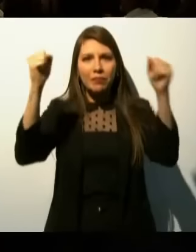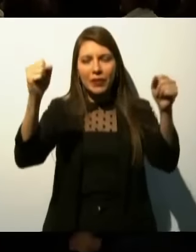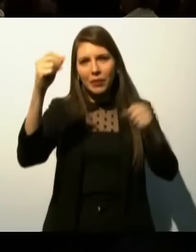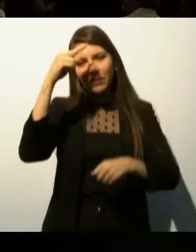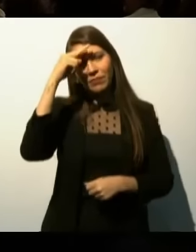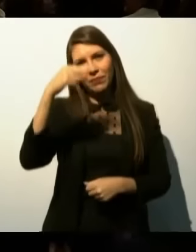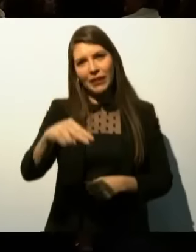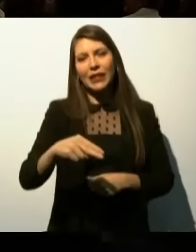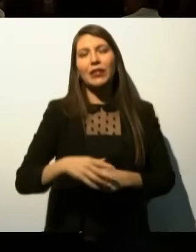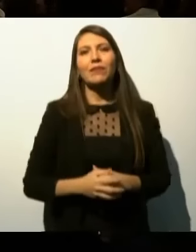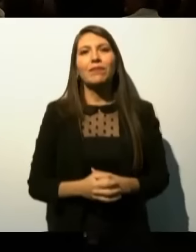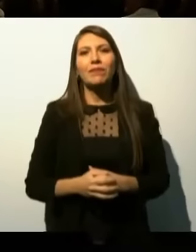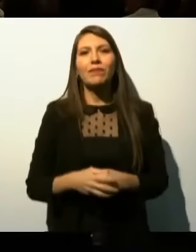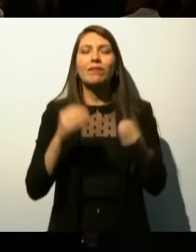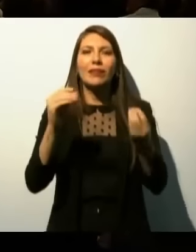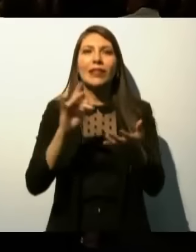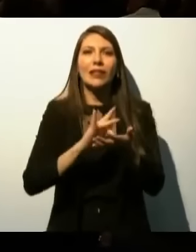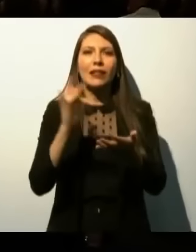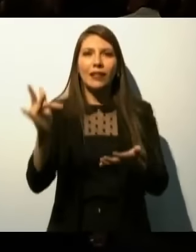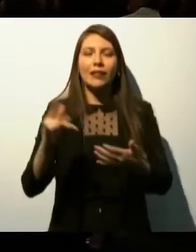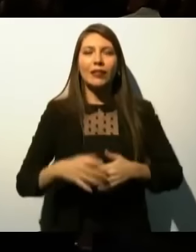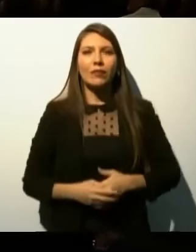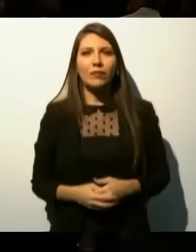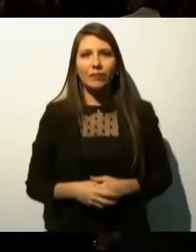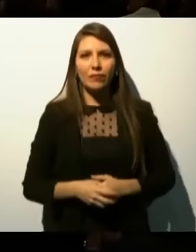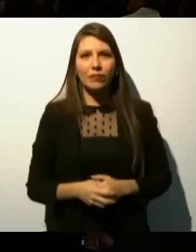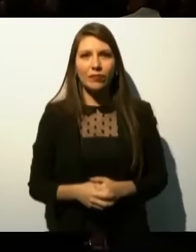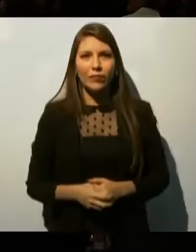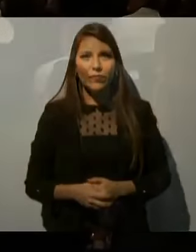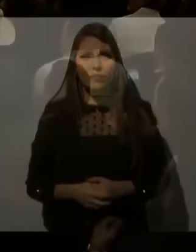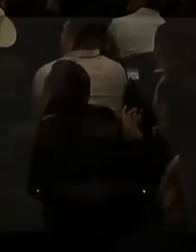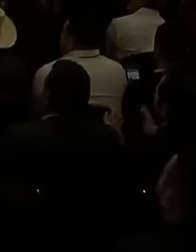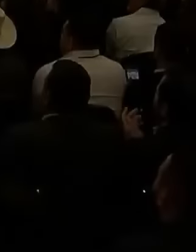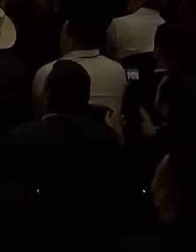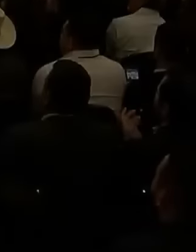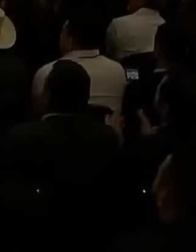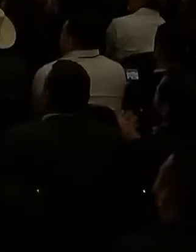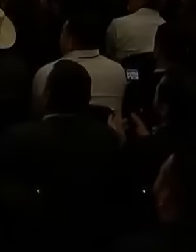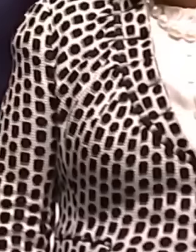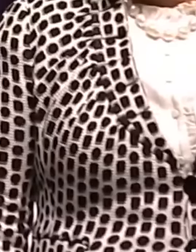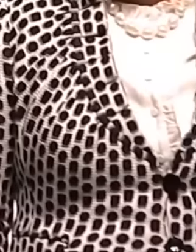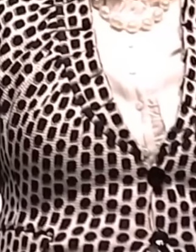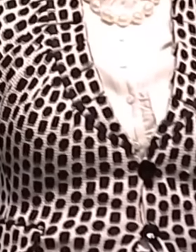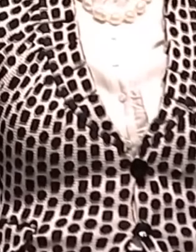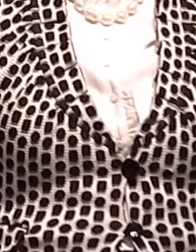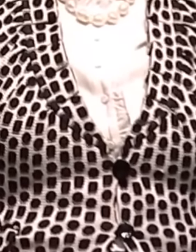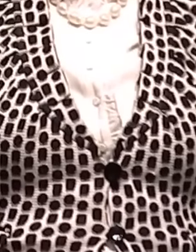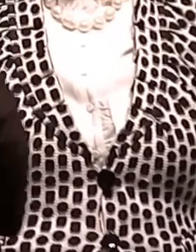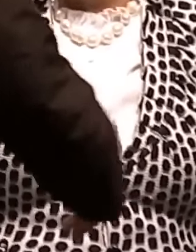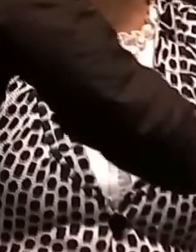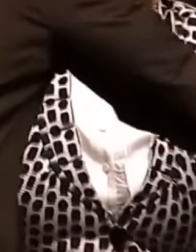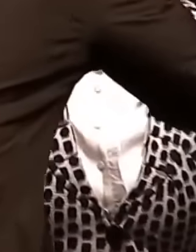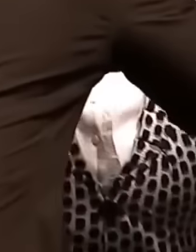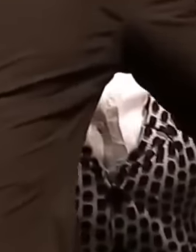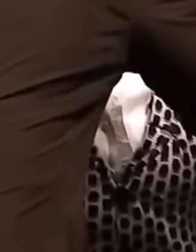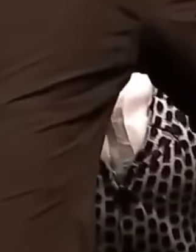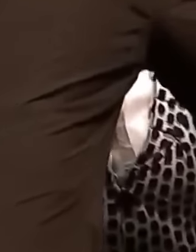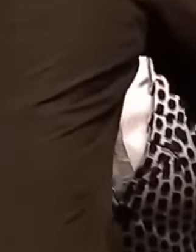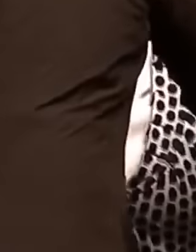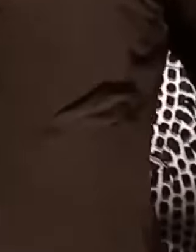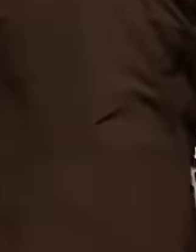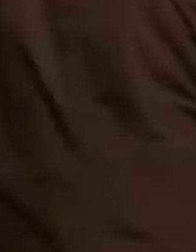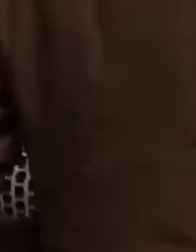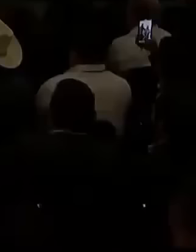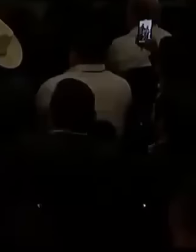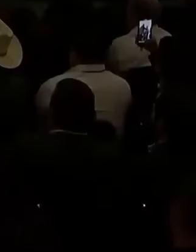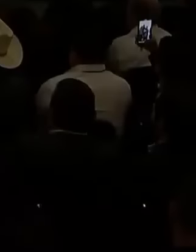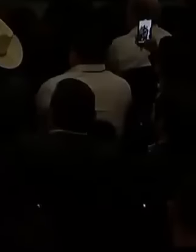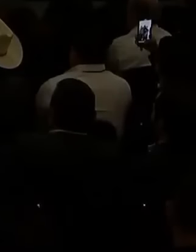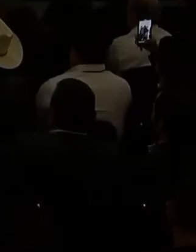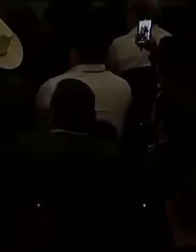gracias escucharemos a continuación las palabras de la secretaria de bienestar